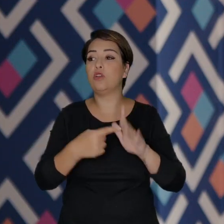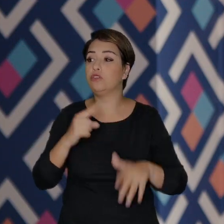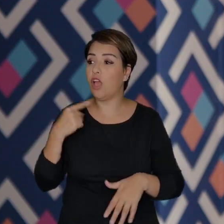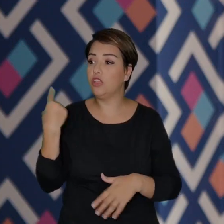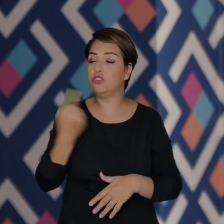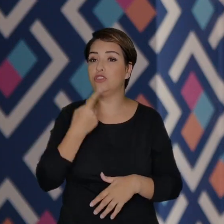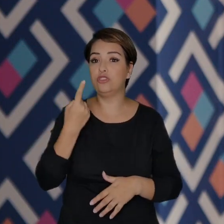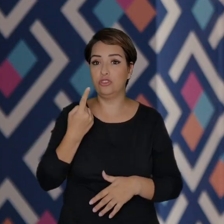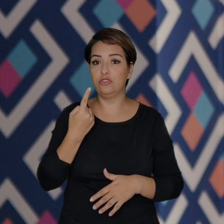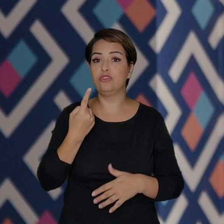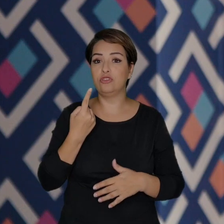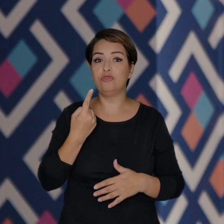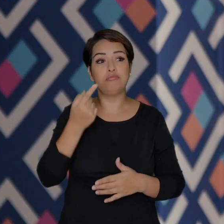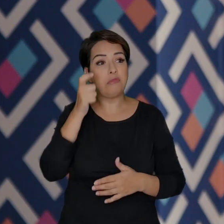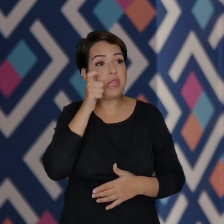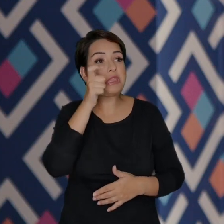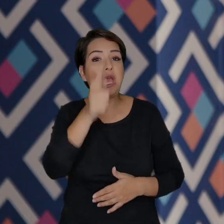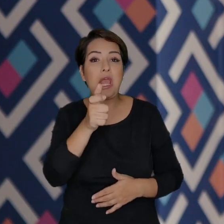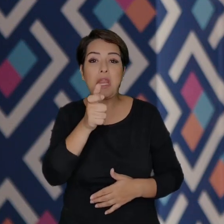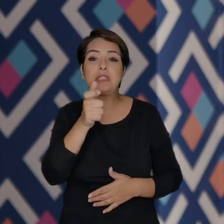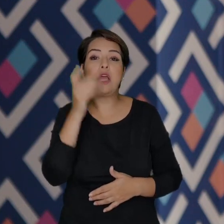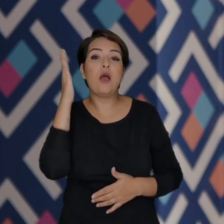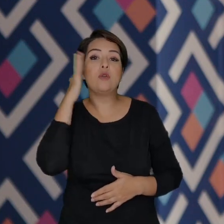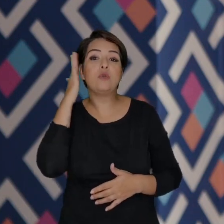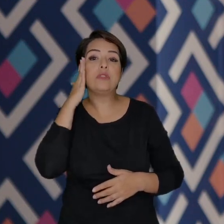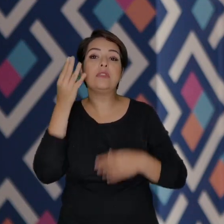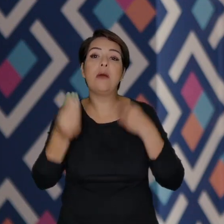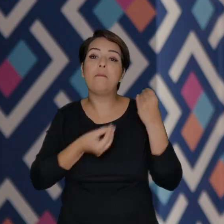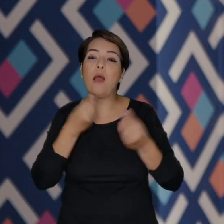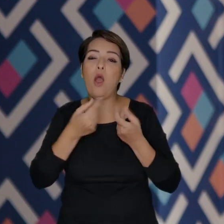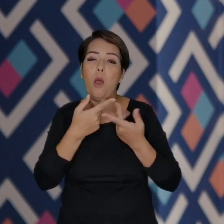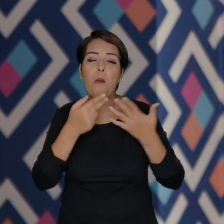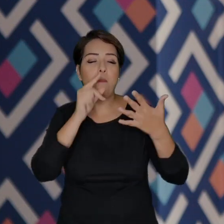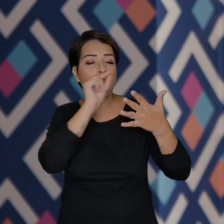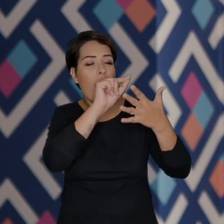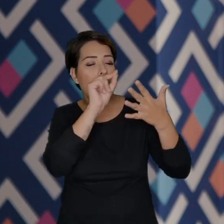que, enquanto consumidor, a gente está interessado em saber essas questões.